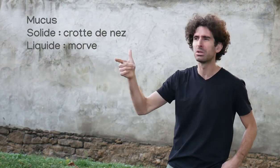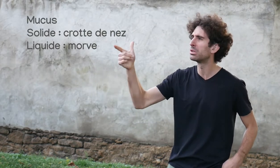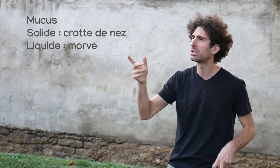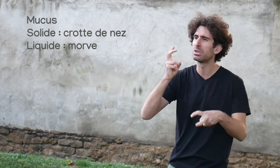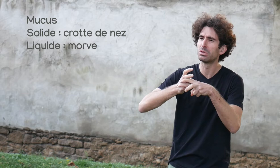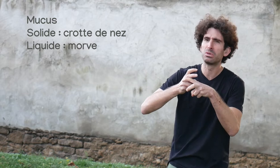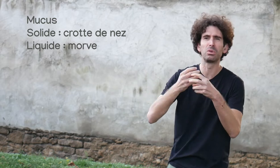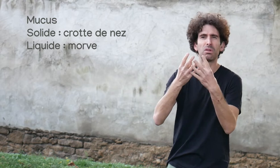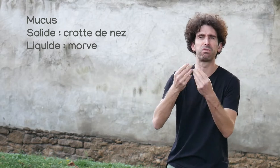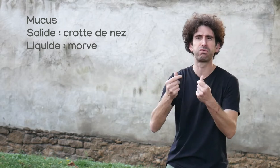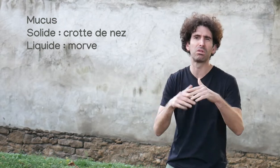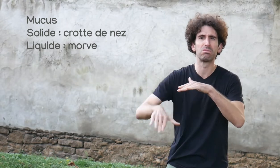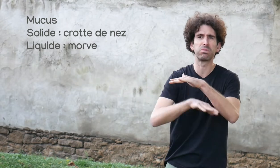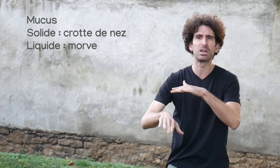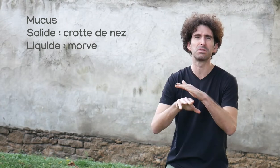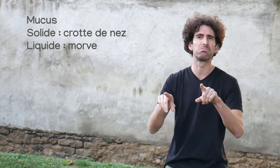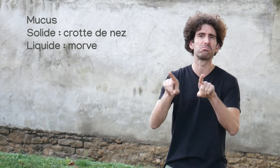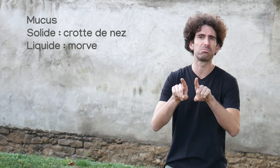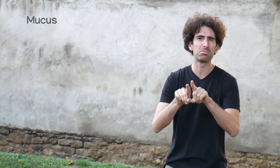Que ce soit solide ou liquide, c'est la même chose.